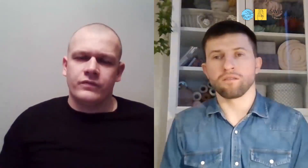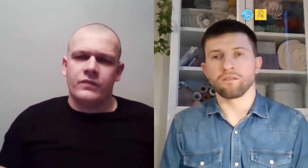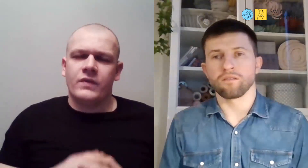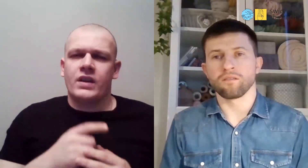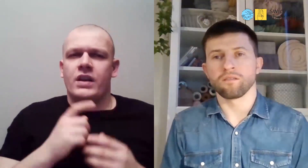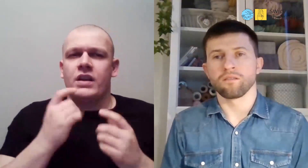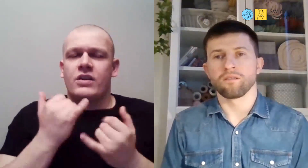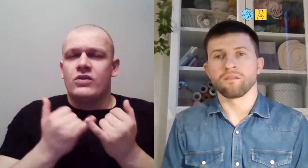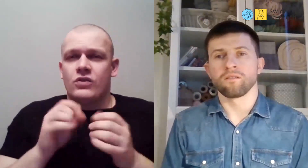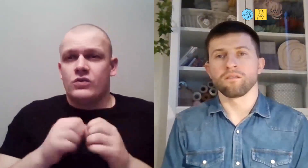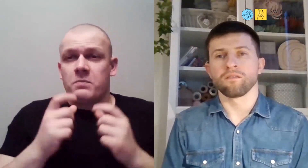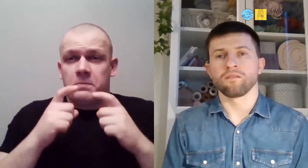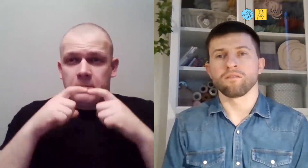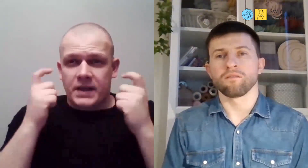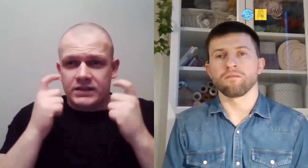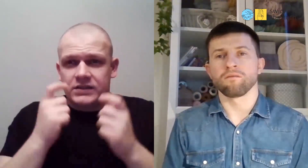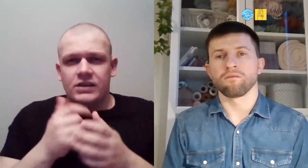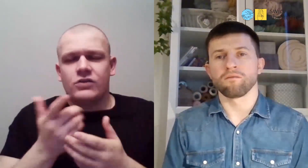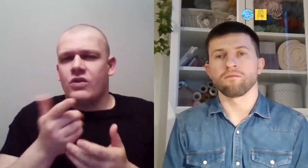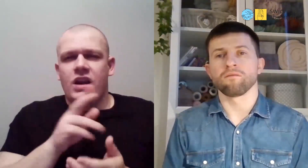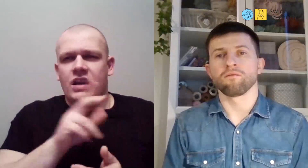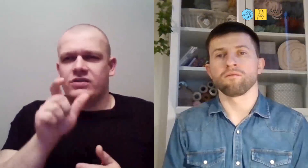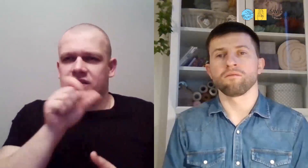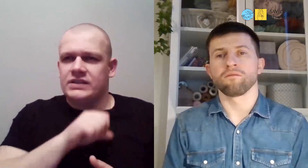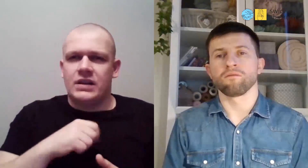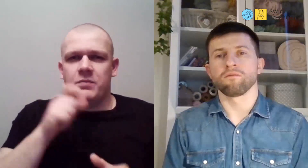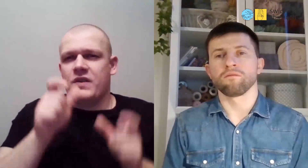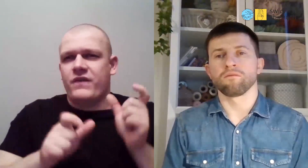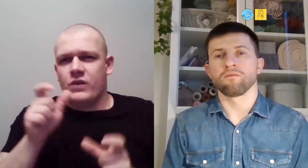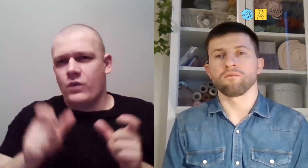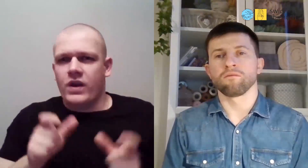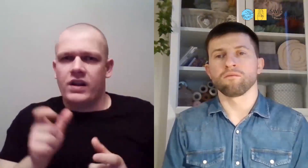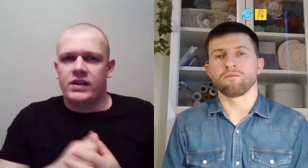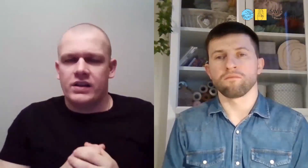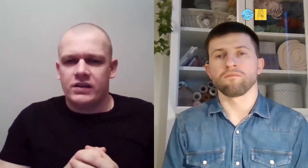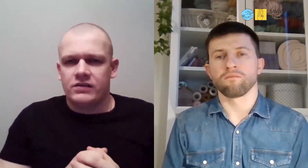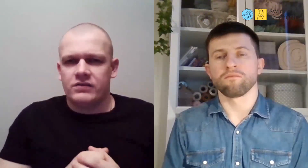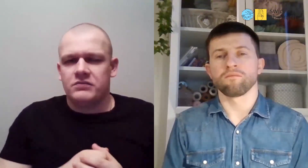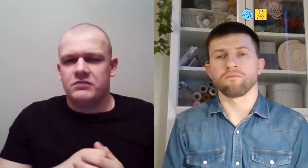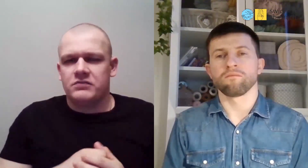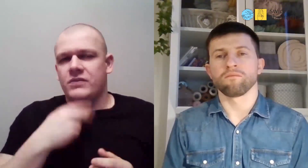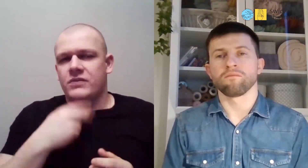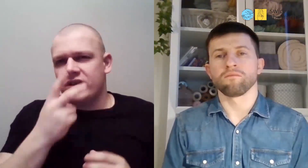[Hubert]: — Jeśli chodzi o maski, to każdy sam zdecyduje się, czy chce nosić czy nie.